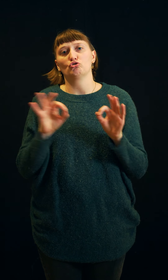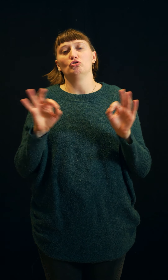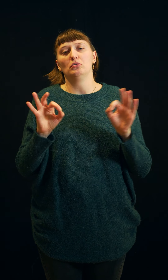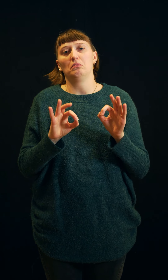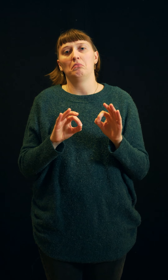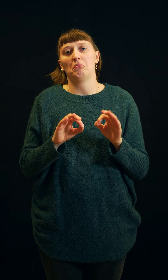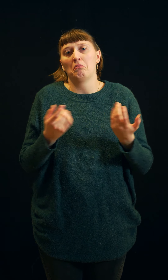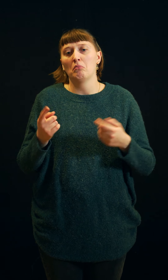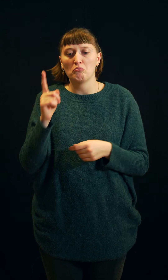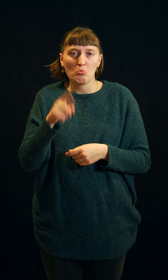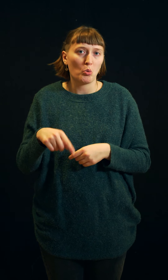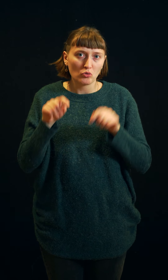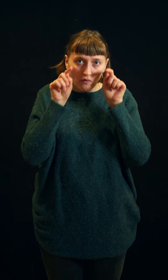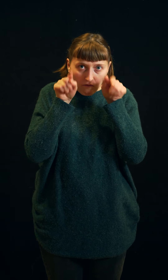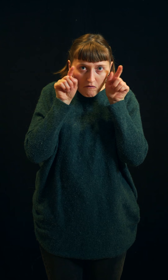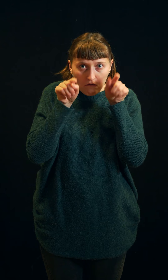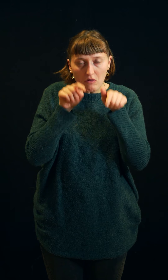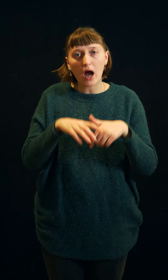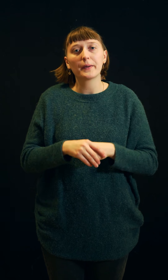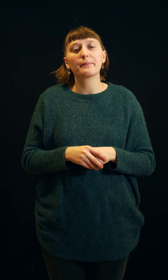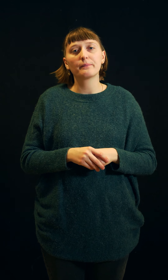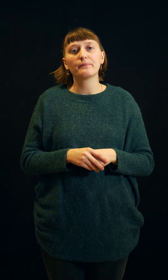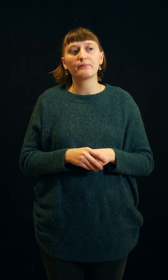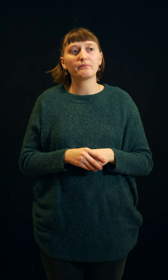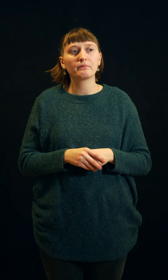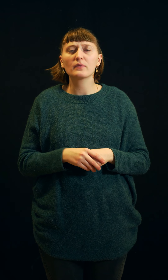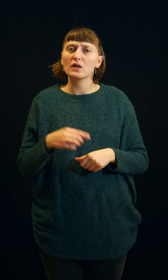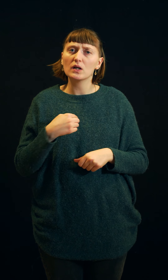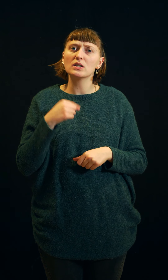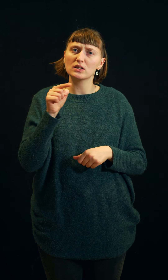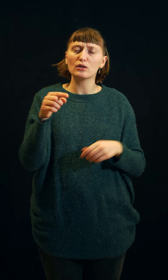nie so lange, bis einer weint.